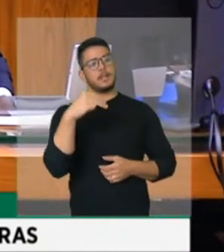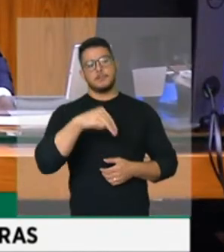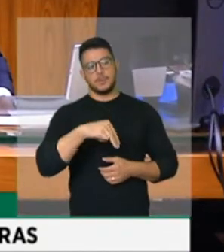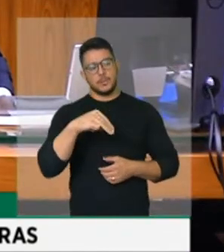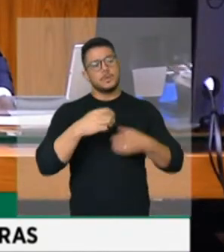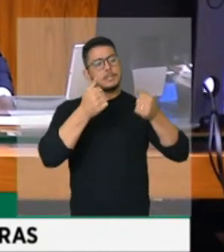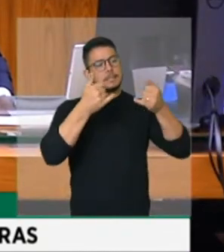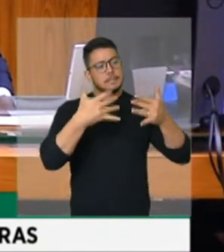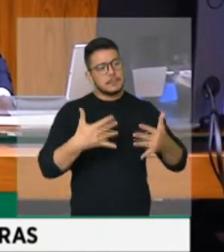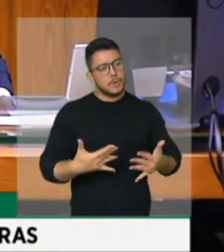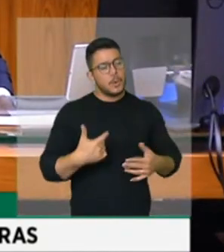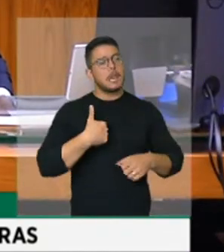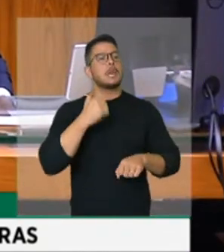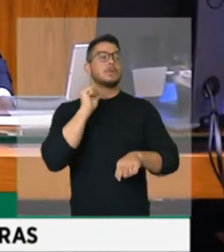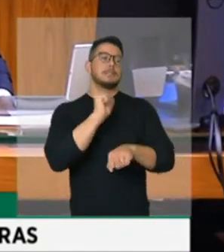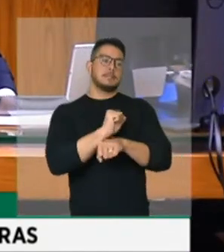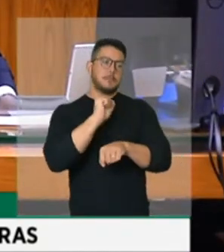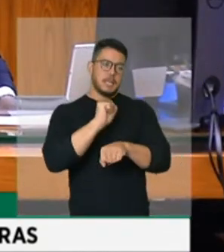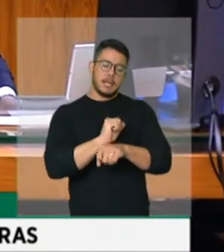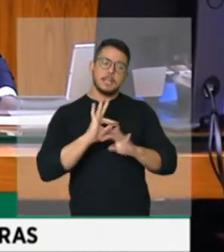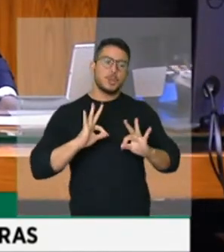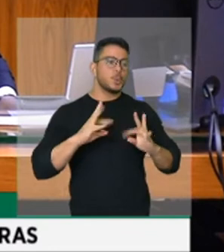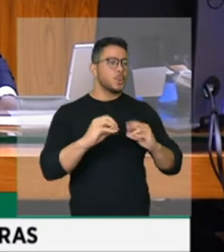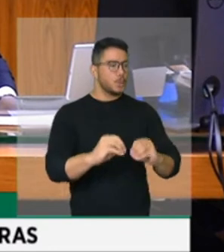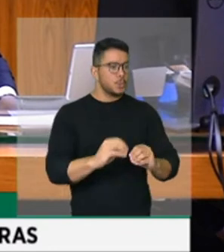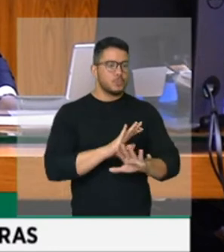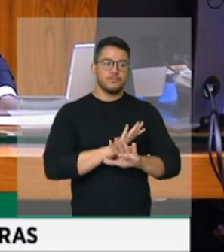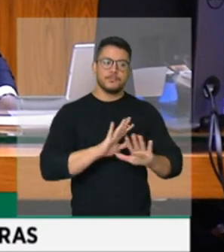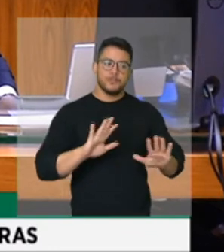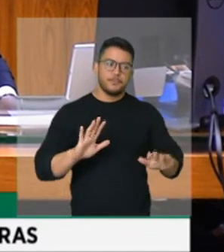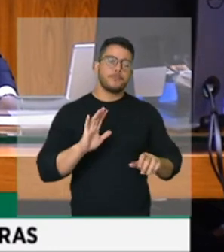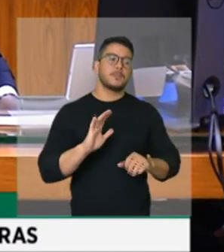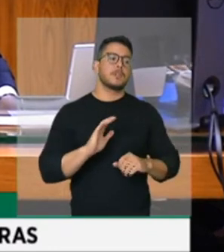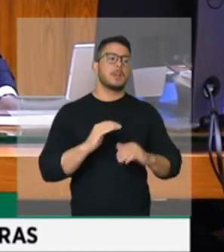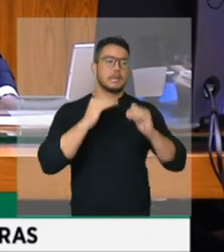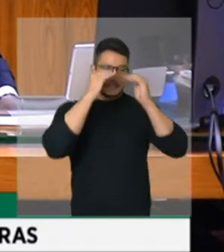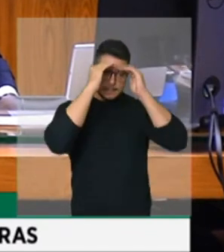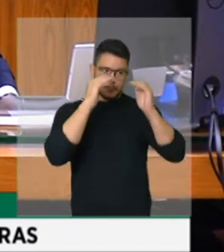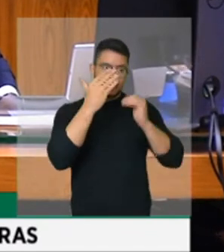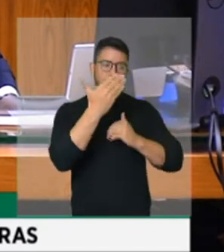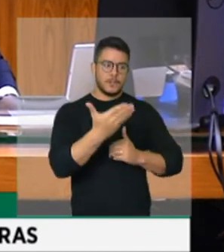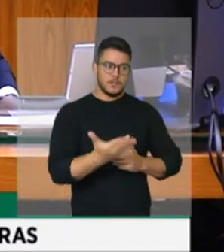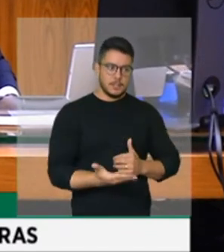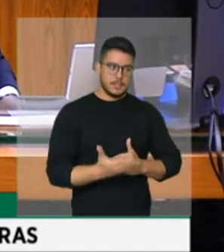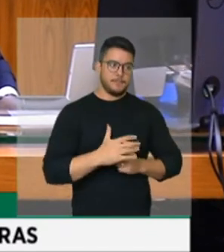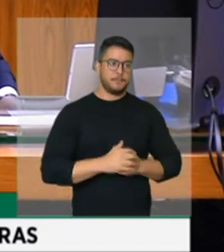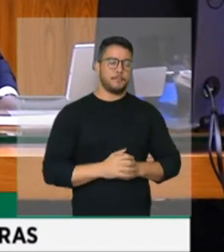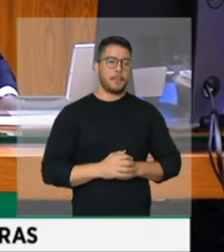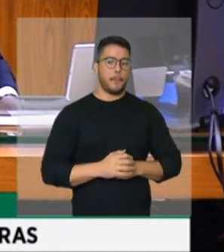SEUS TRÊS MINUTOS ATÉ O FINAL. ATÉ O FINAL. E EM RESPEITO A VOSSA EXCELÊNCIA MANDEI FAZER UMA DECISÃO E